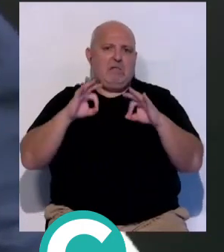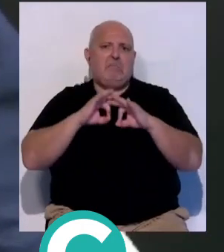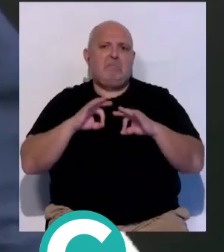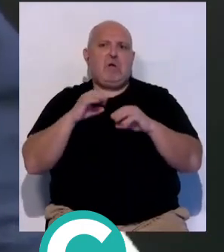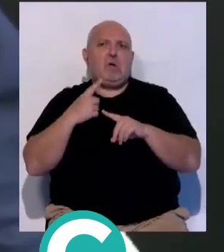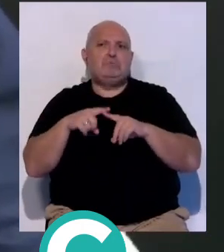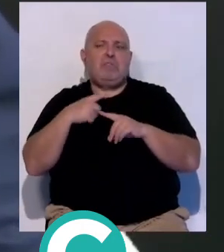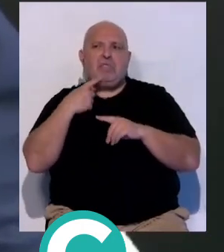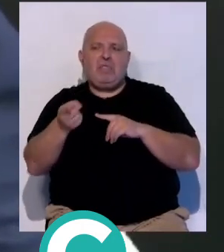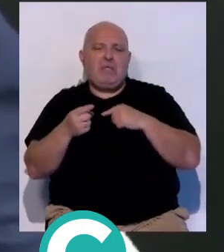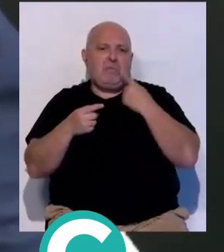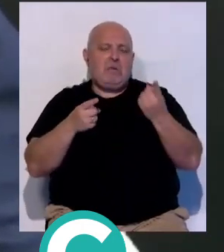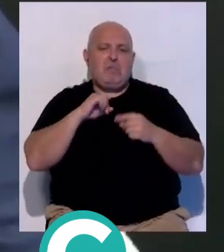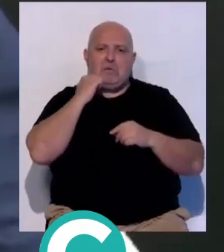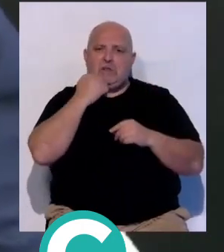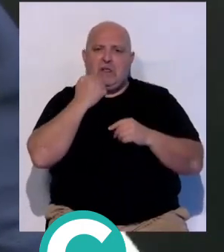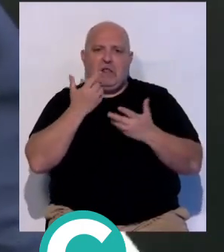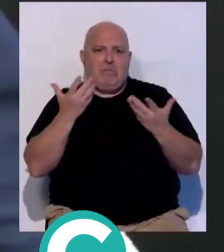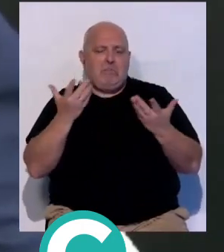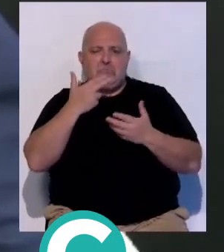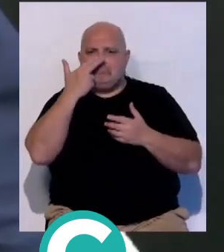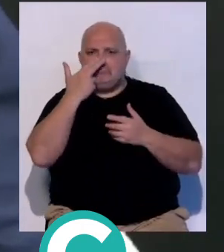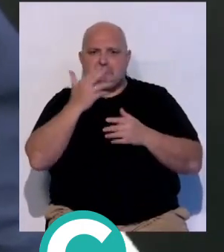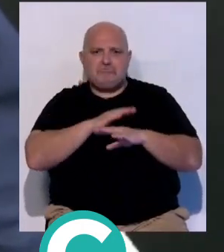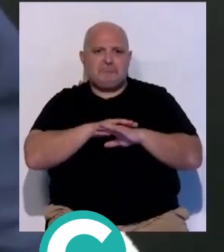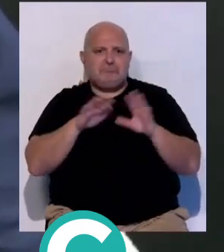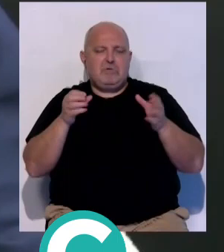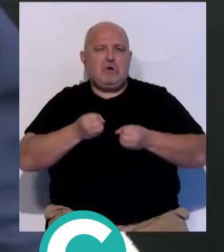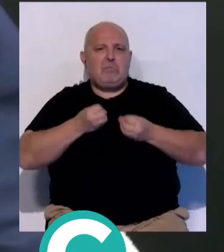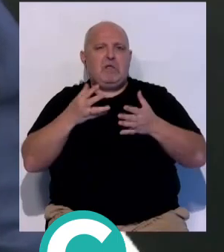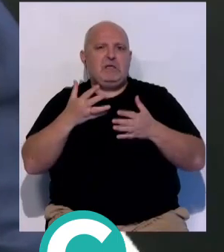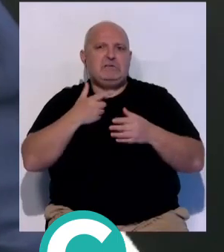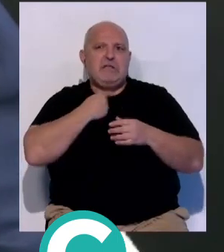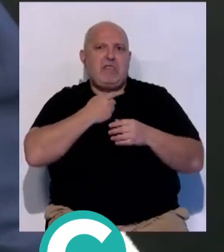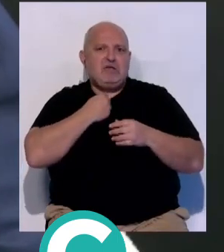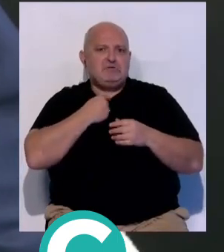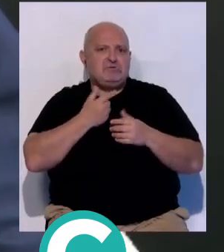dice una protesta que a veces es interesante algún comentario simpático porque también ocurren cosas